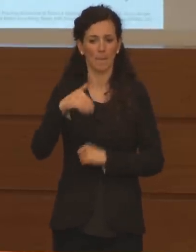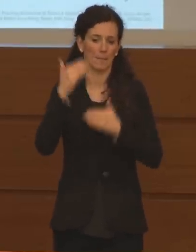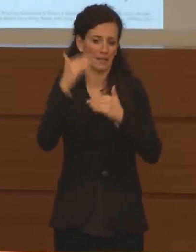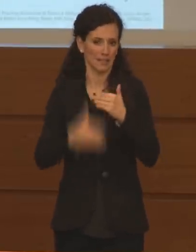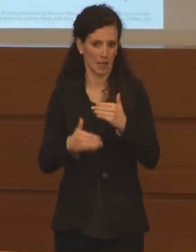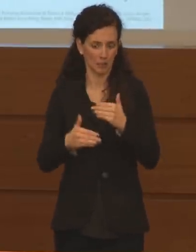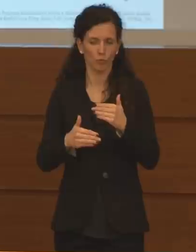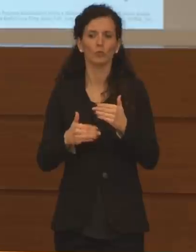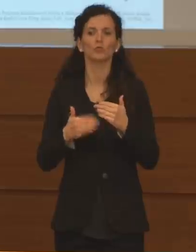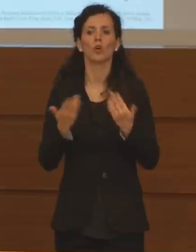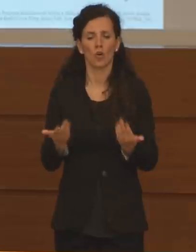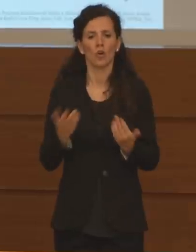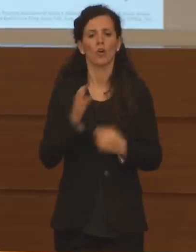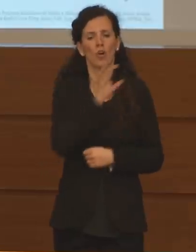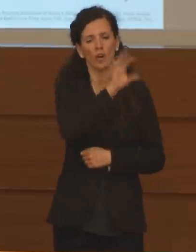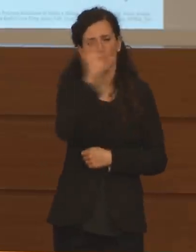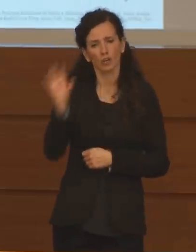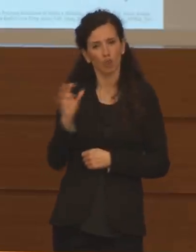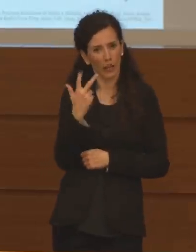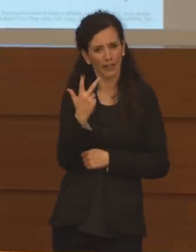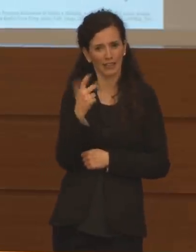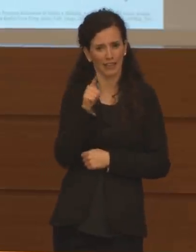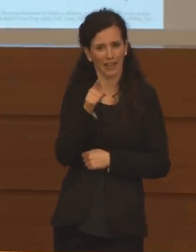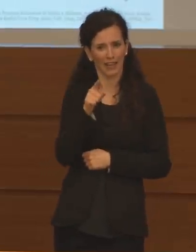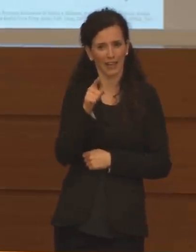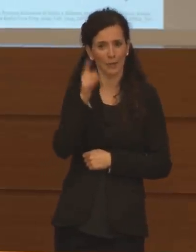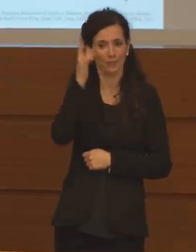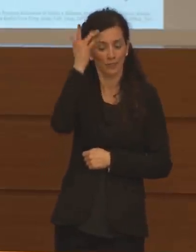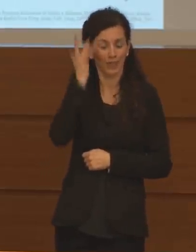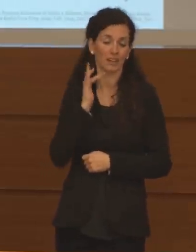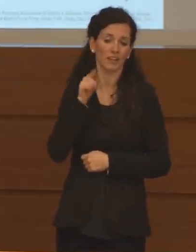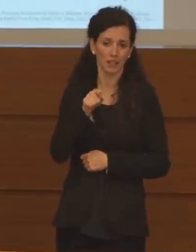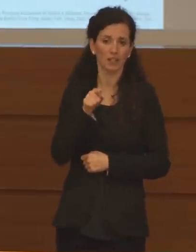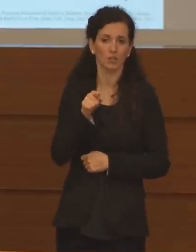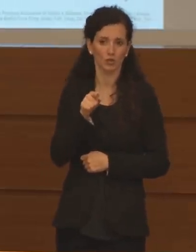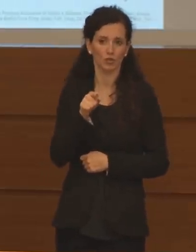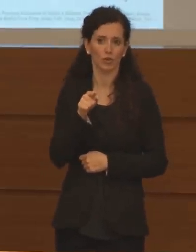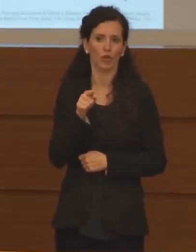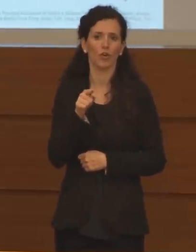nelle tre regioni quelle che sono maggiormente interessate dal